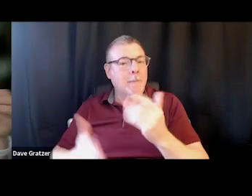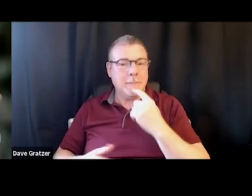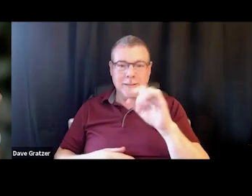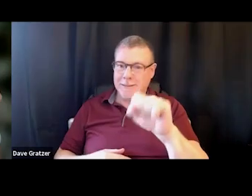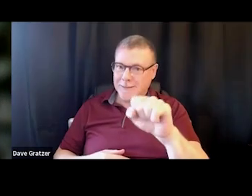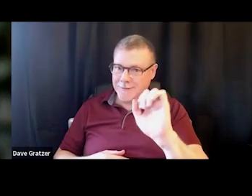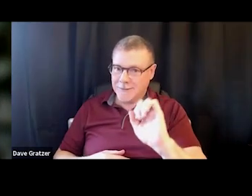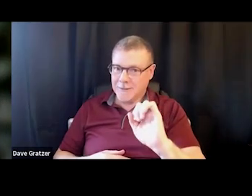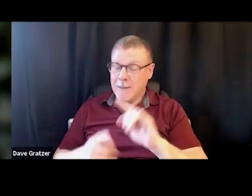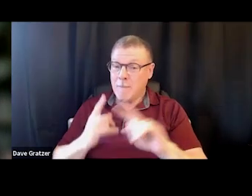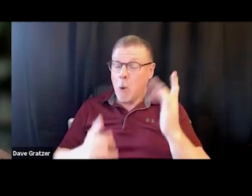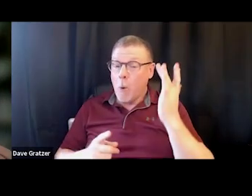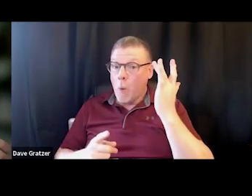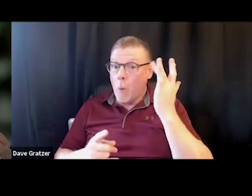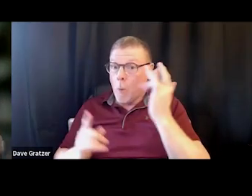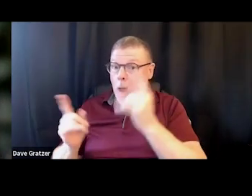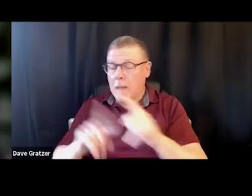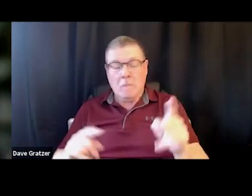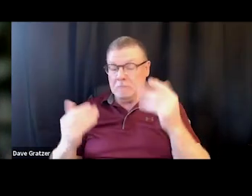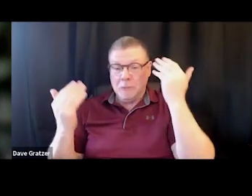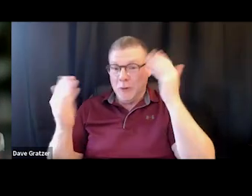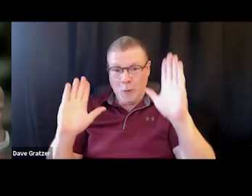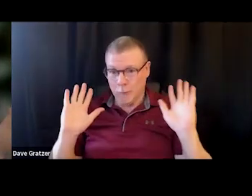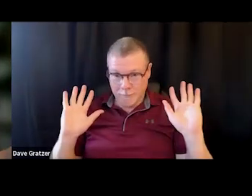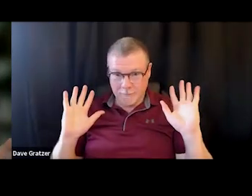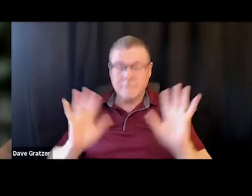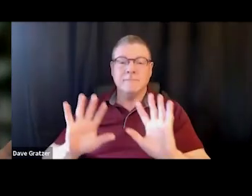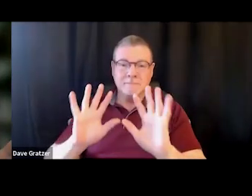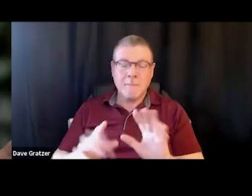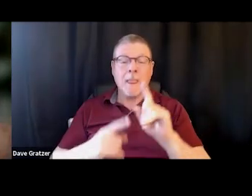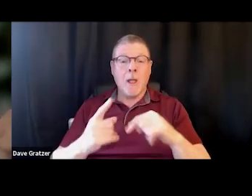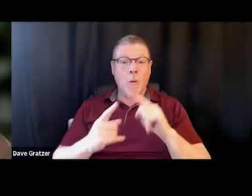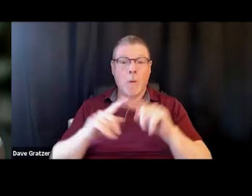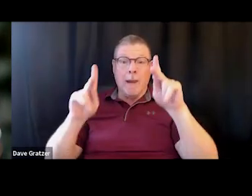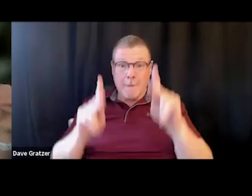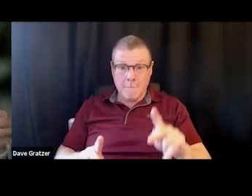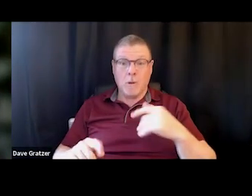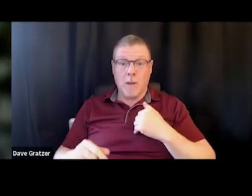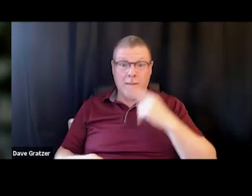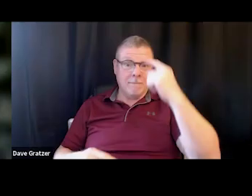pero tal vez no sepan por qué suceden esas cosas. Y entonces, cuando alguien tiene una lesión cerebral, pueden notar algunas cosas